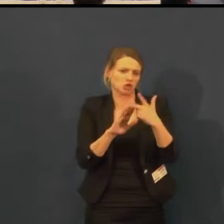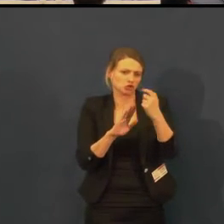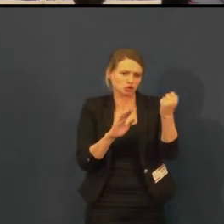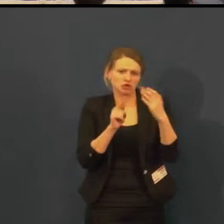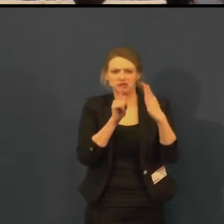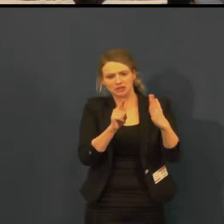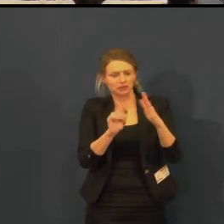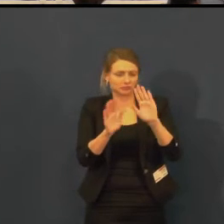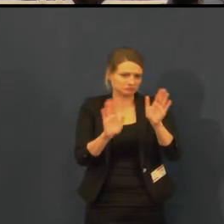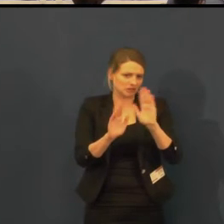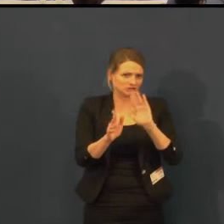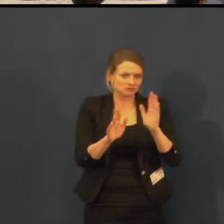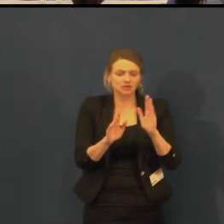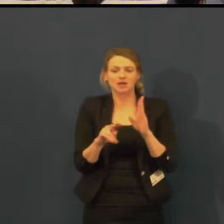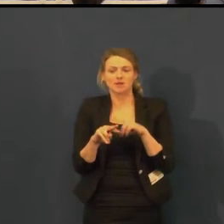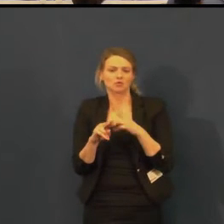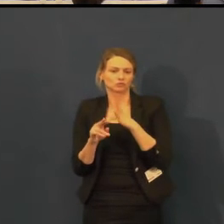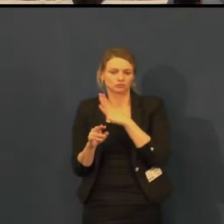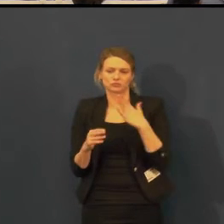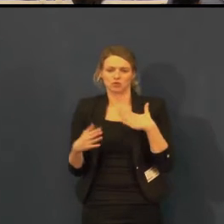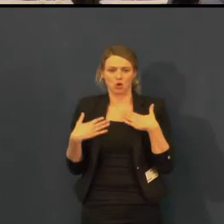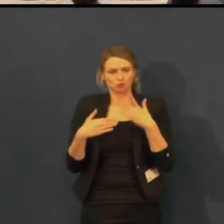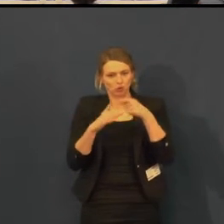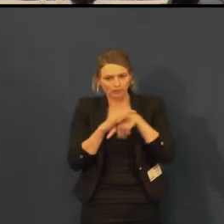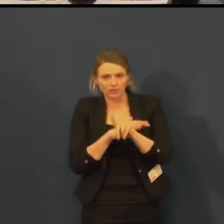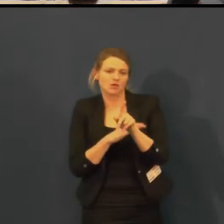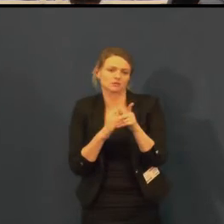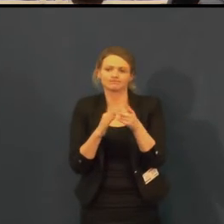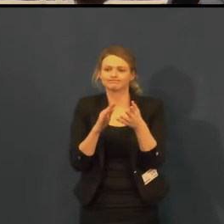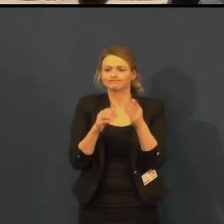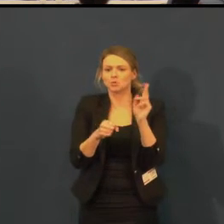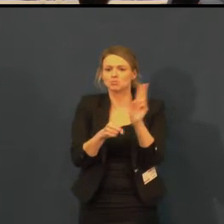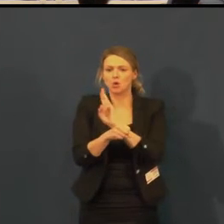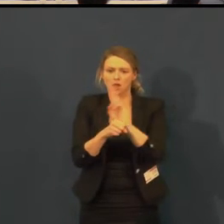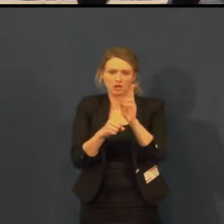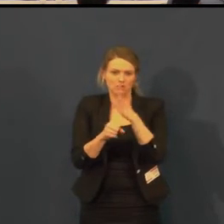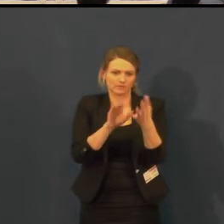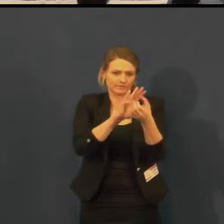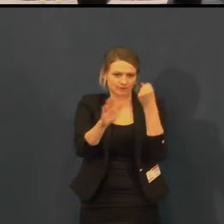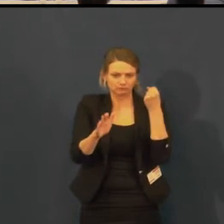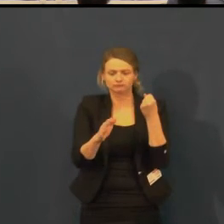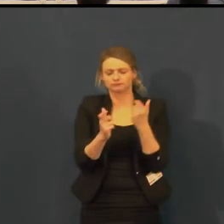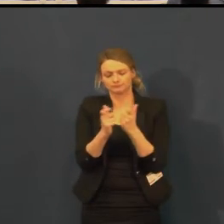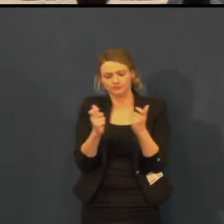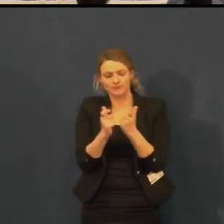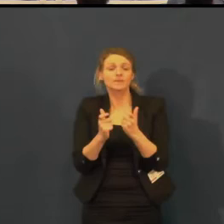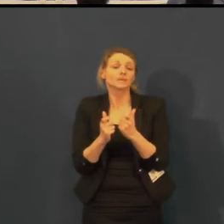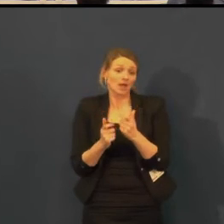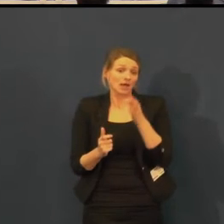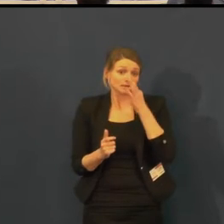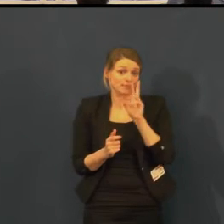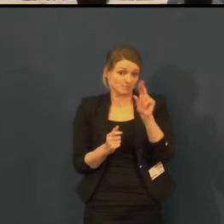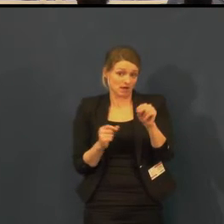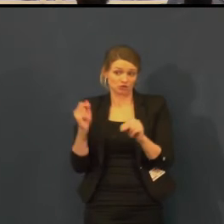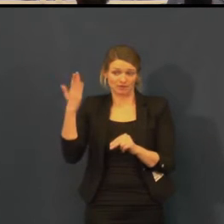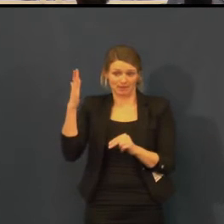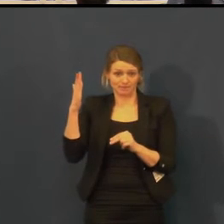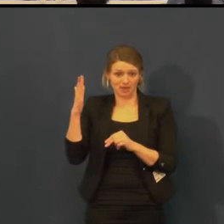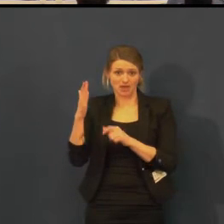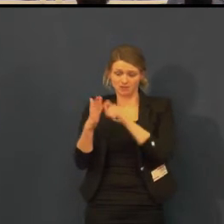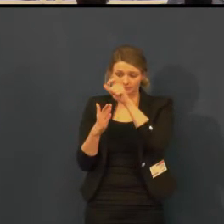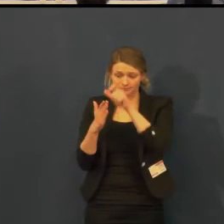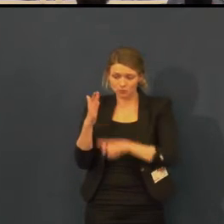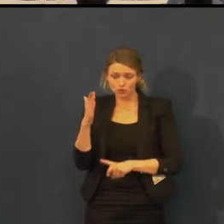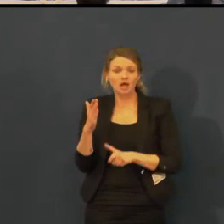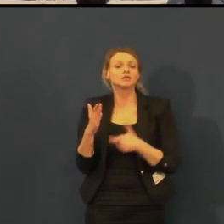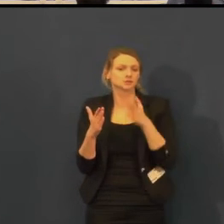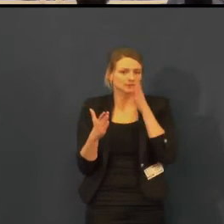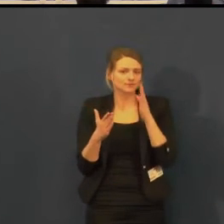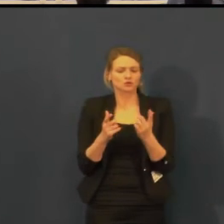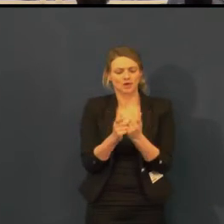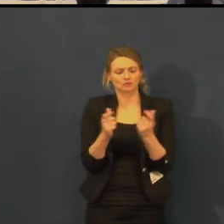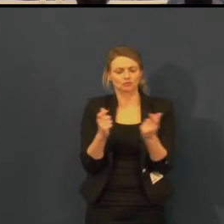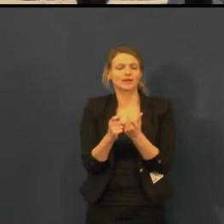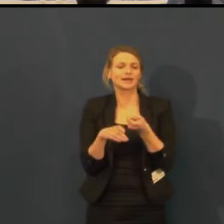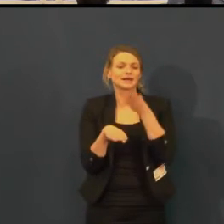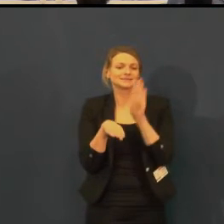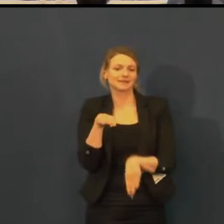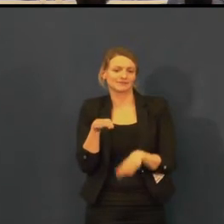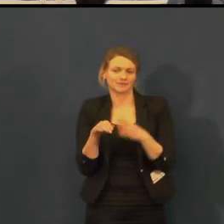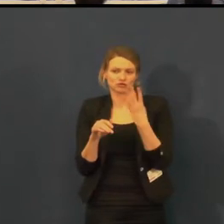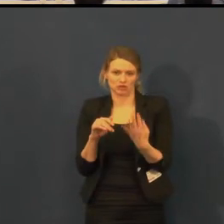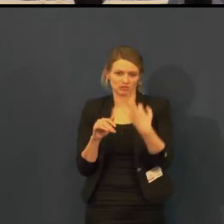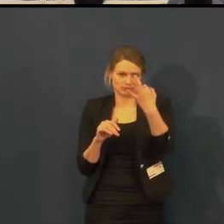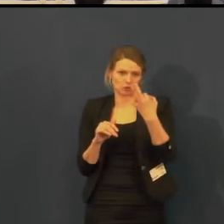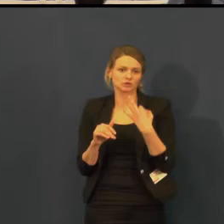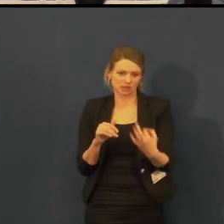Tu si pak můžete vyzvednout na pokladně, a pokud jste držitelé ZTP-P, dostanete 40% slevu.